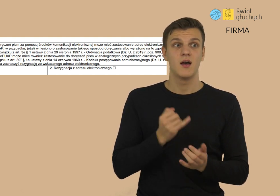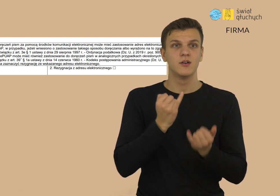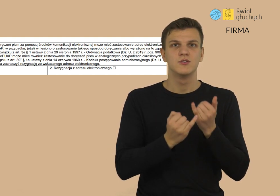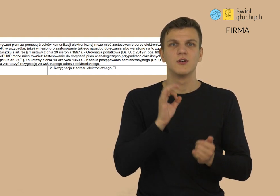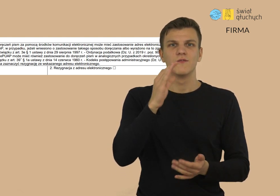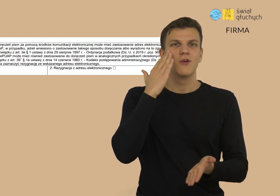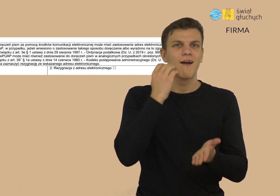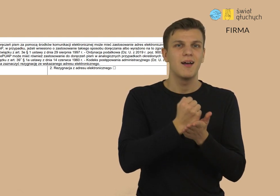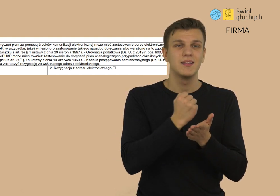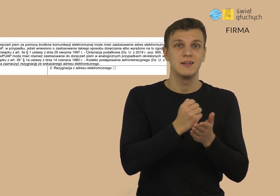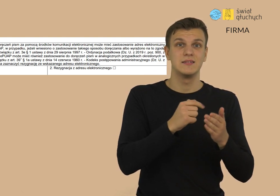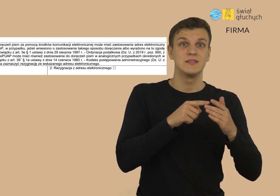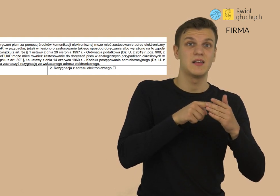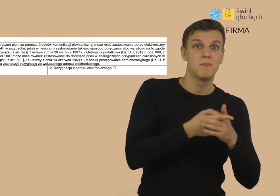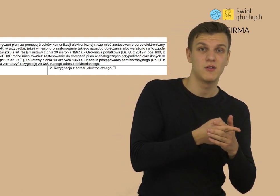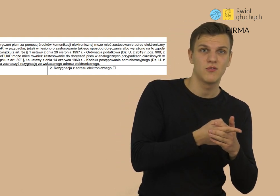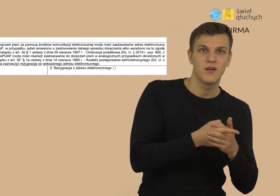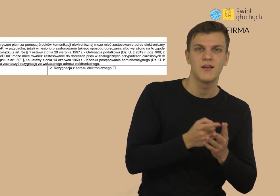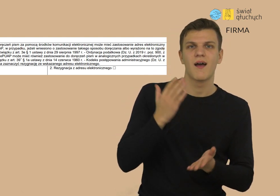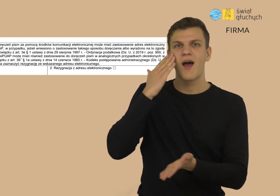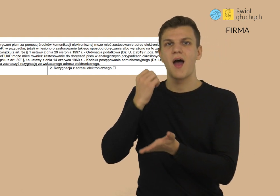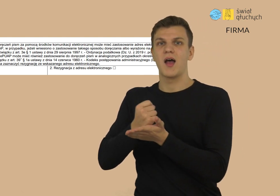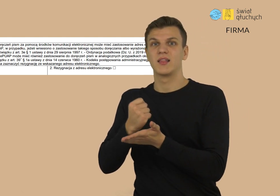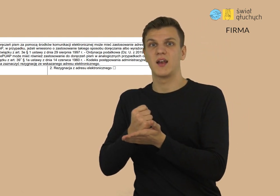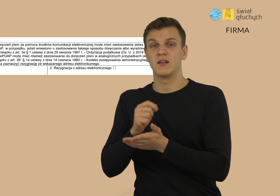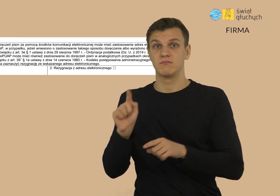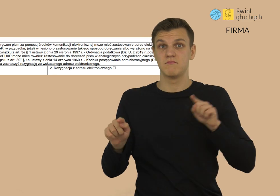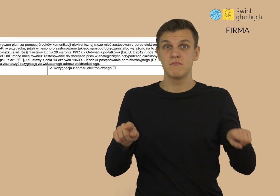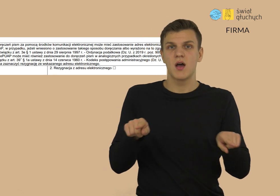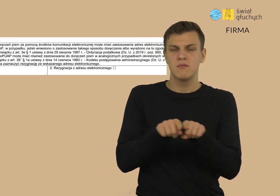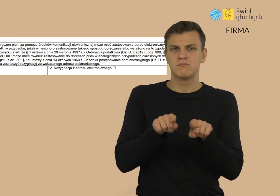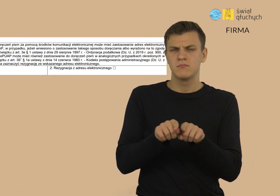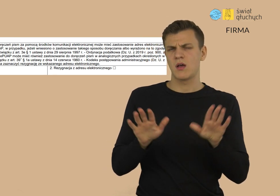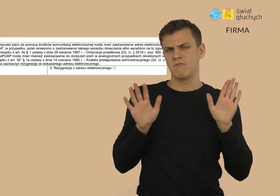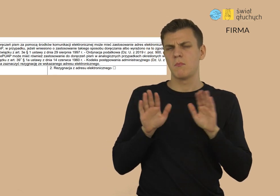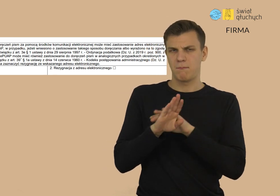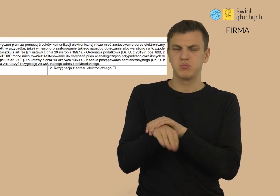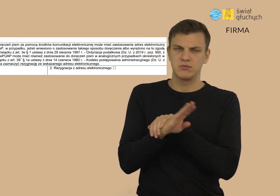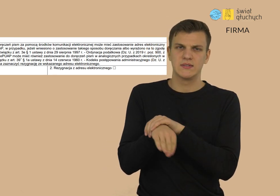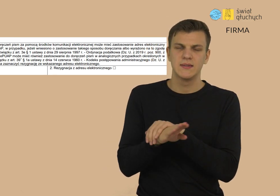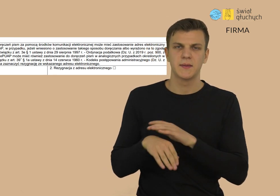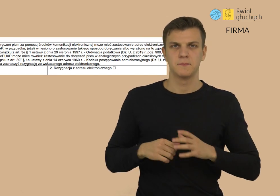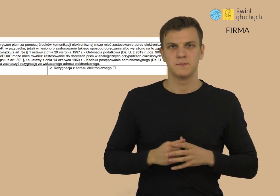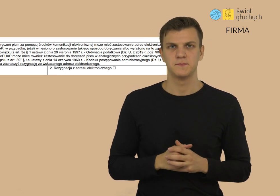W przypadku, gdy taka różnica nie występuje, pozostaw puste pole.